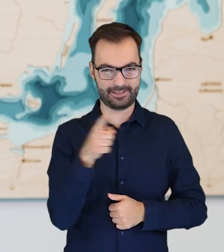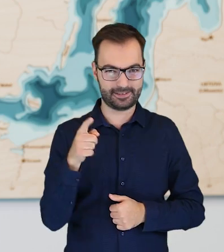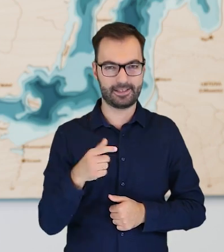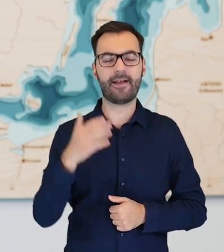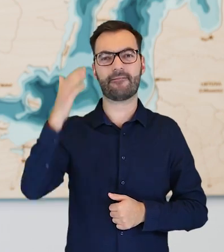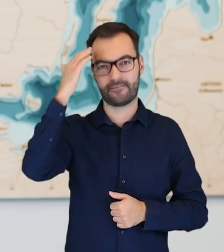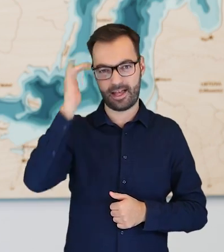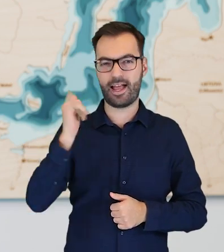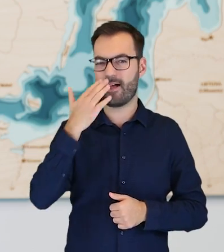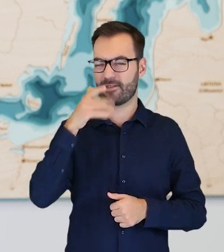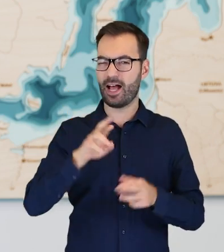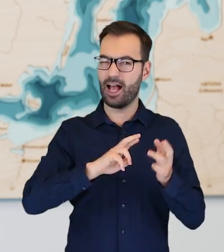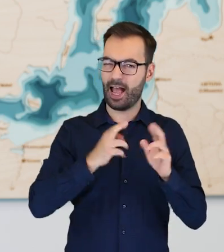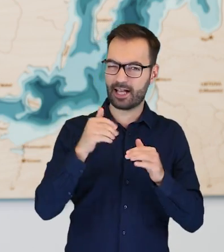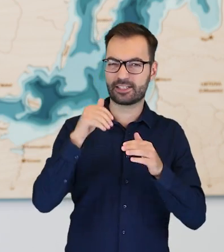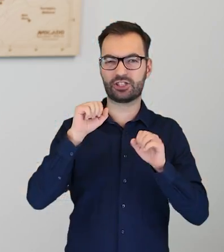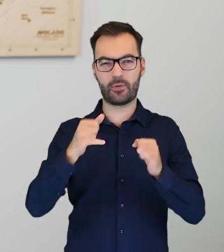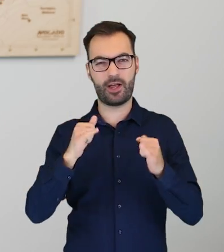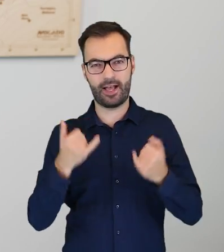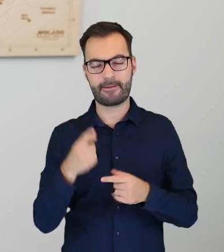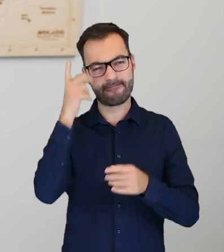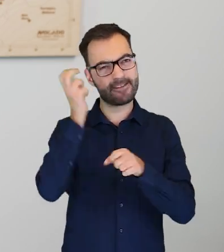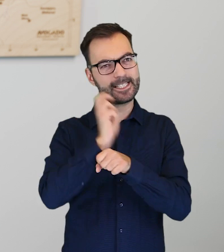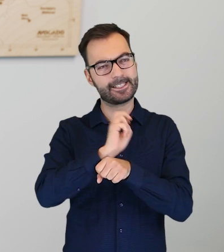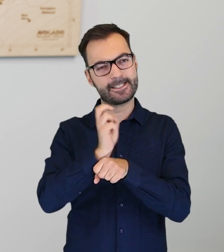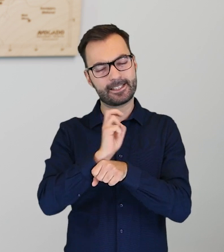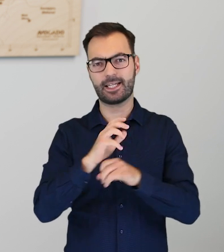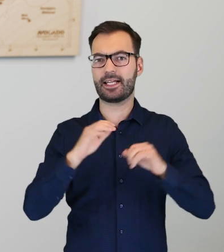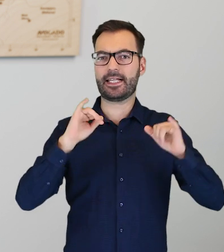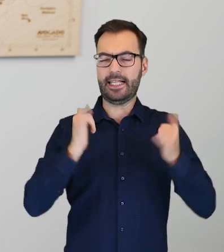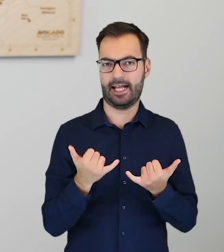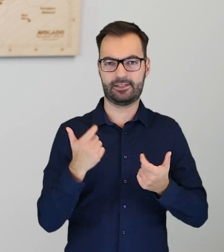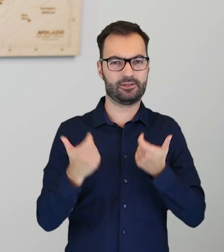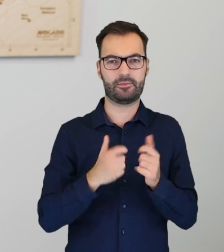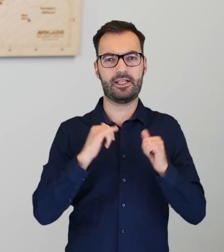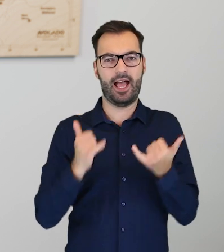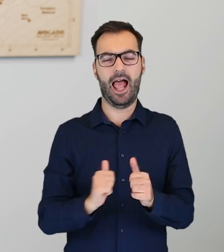którzy wiedzą, jak ona się zachowuje, zastanawiali się nad tym, co z nią zrobić,